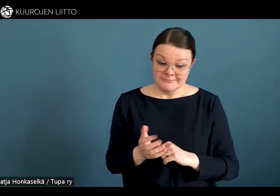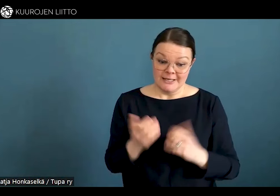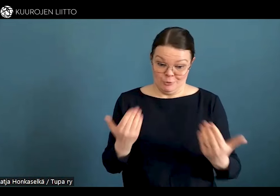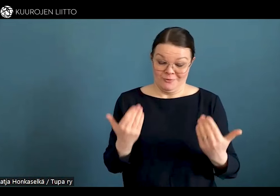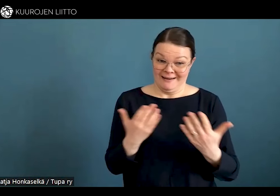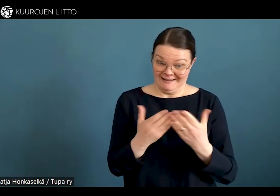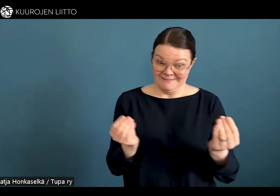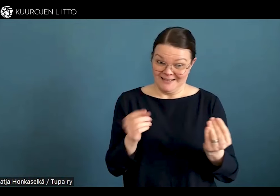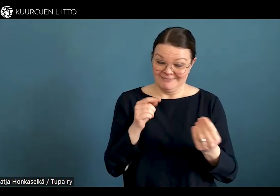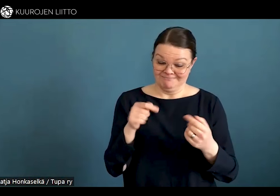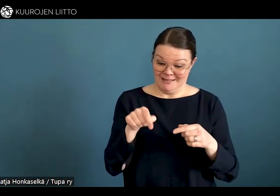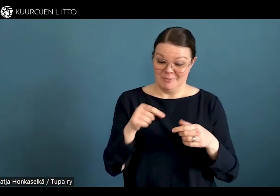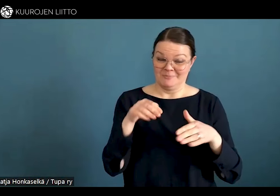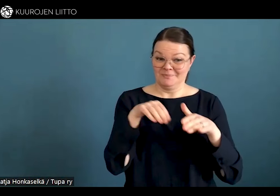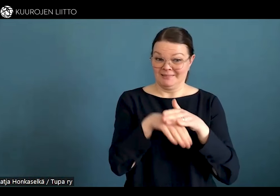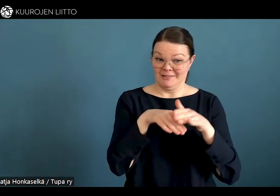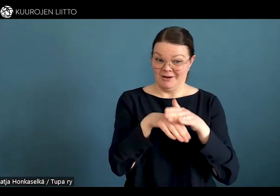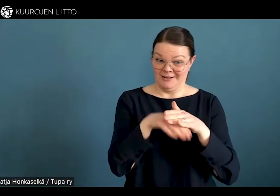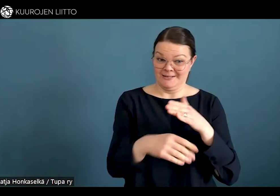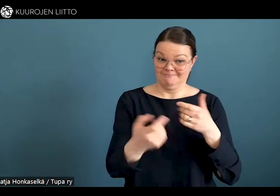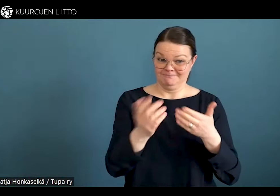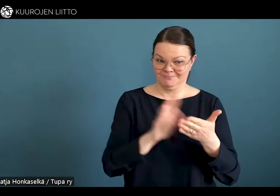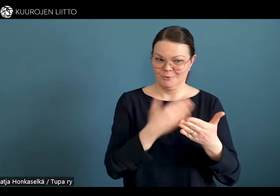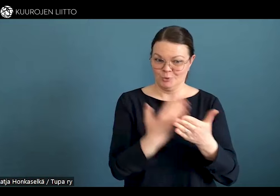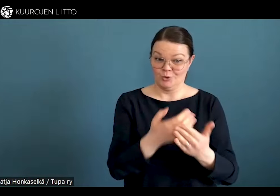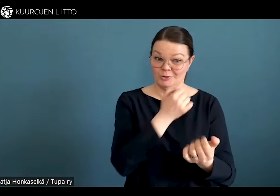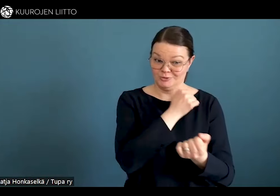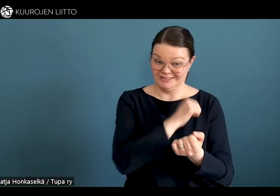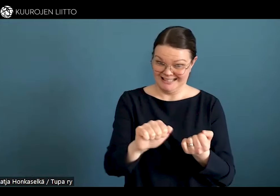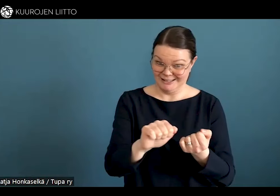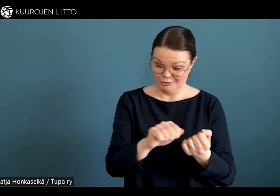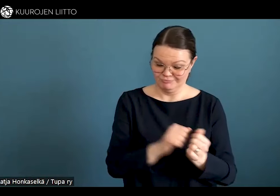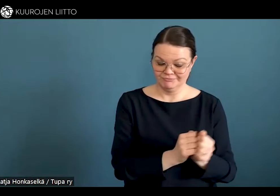Toiseksi tämänkeväinen tallenteiden tulkkausta koskeva kielto -